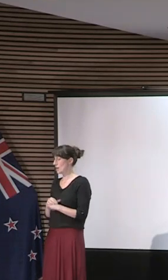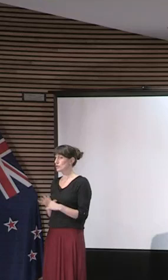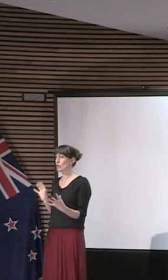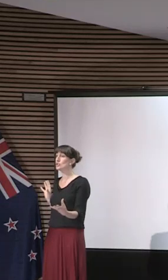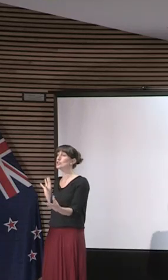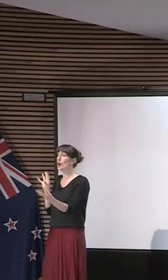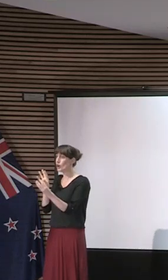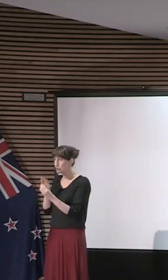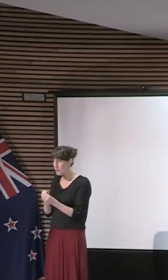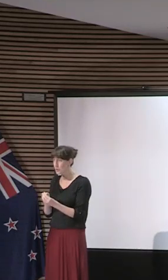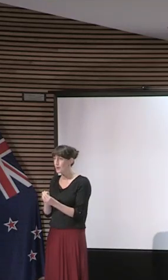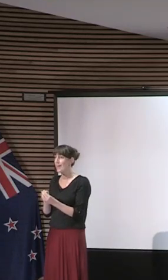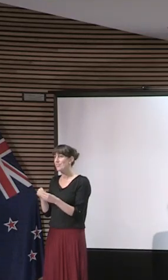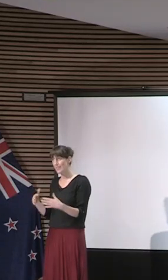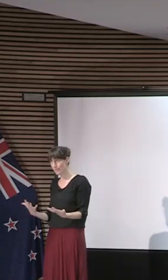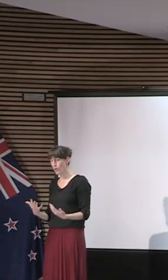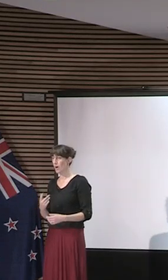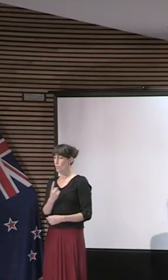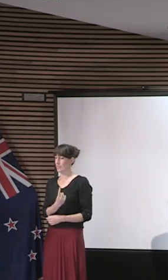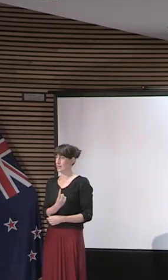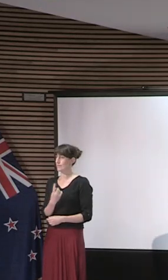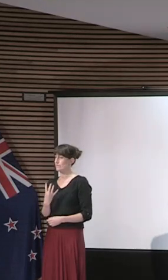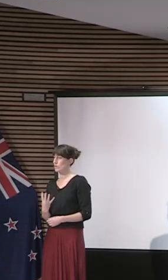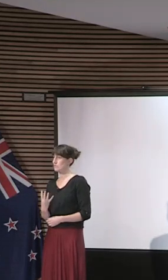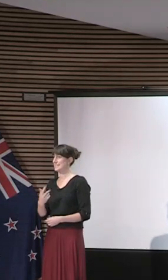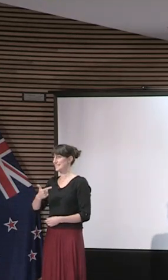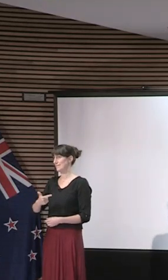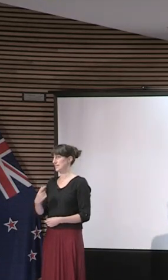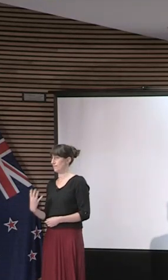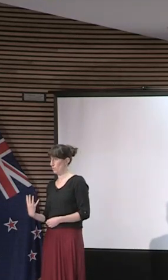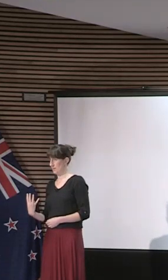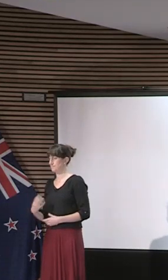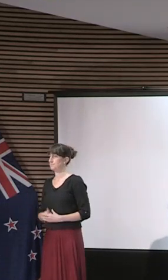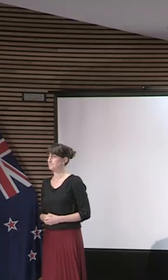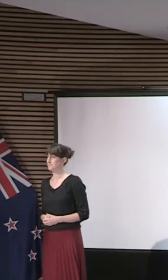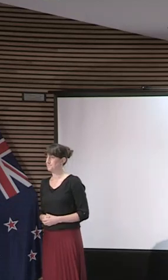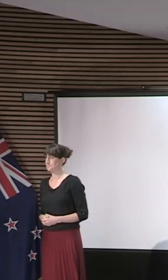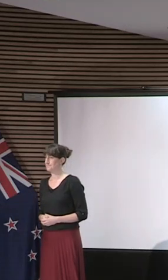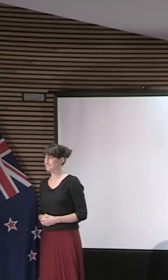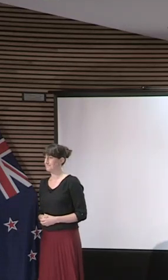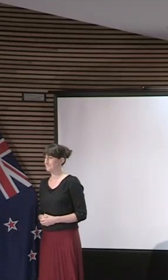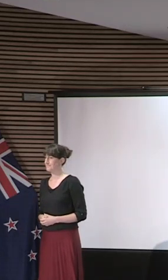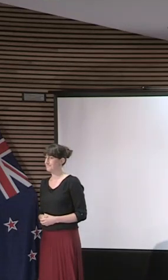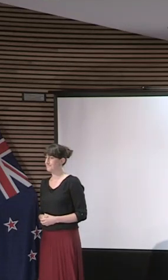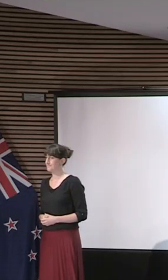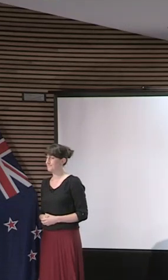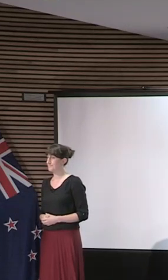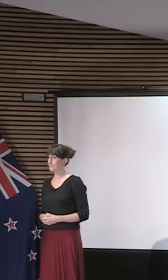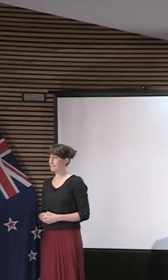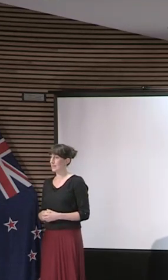ahakoa te pikinga o te pikinga i enei ra e rua nga keehi, 1,126 katoa o taatau keehi raru, he